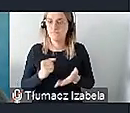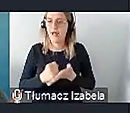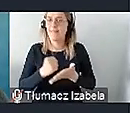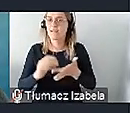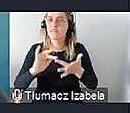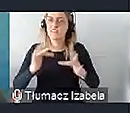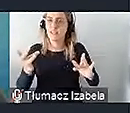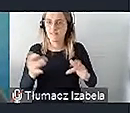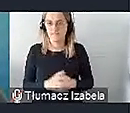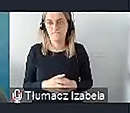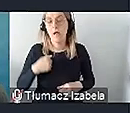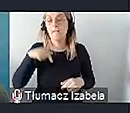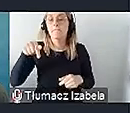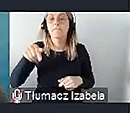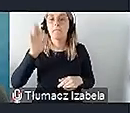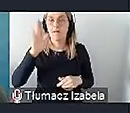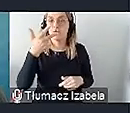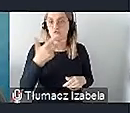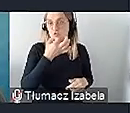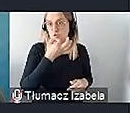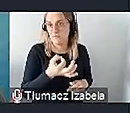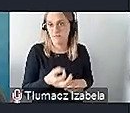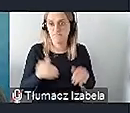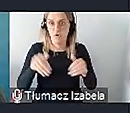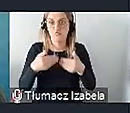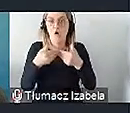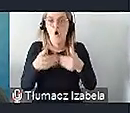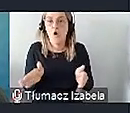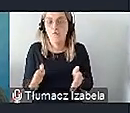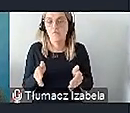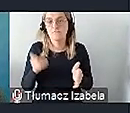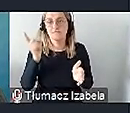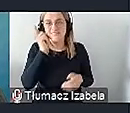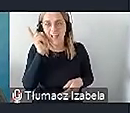Ja będę tam miał do państwa trzy pytania. Można to otworzyć na smartfonie,